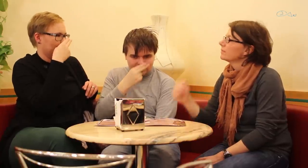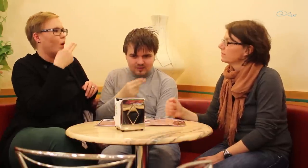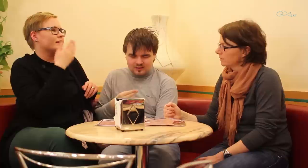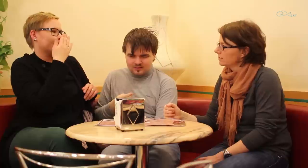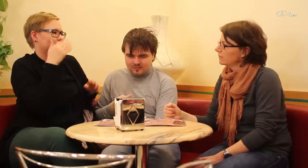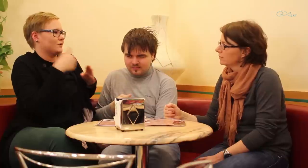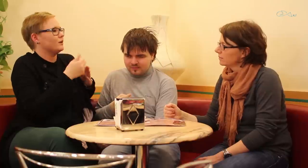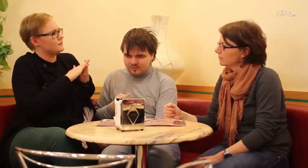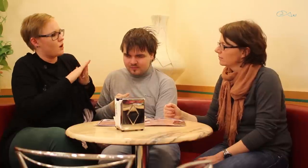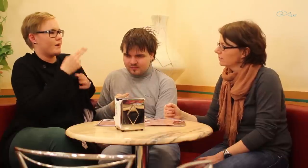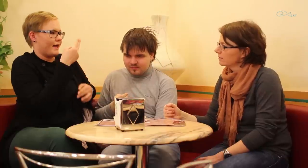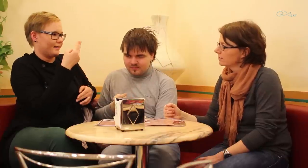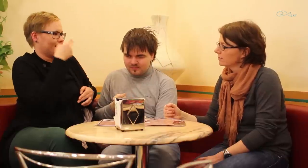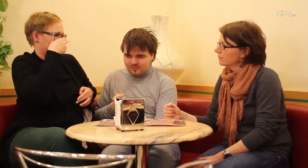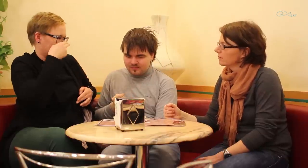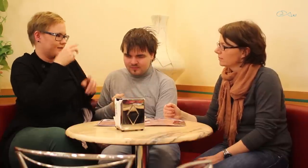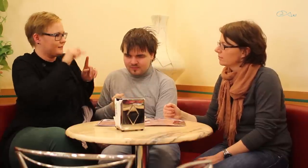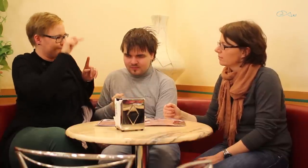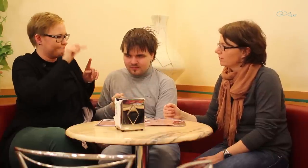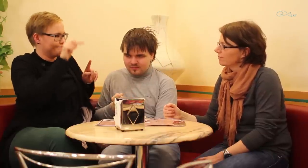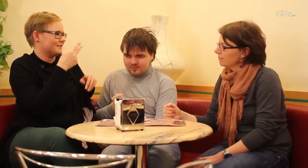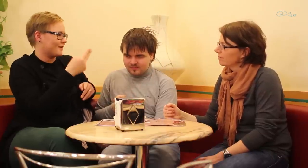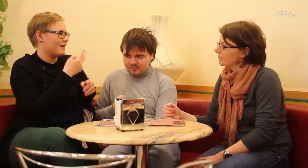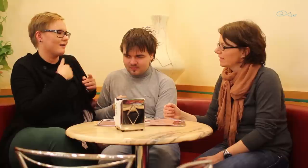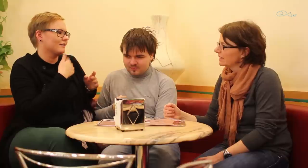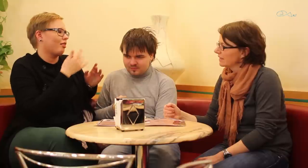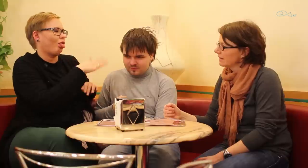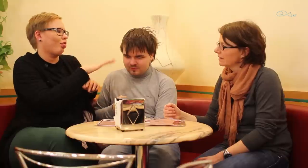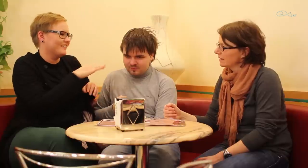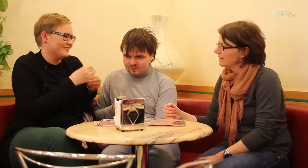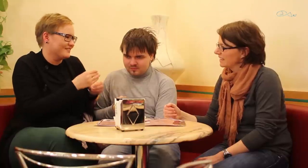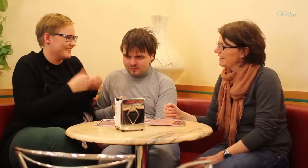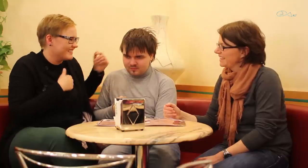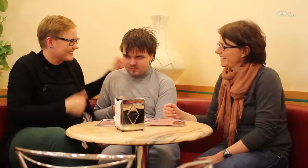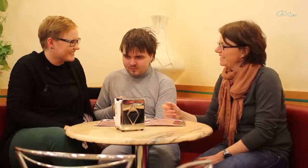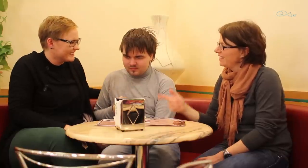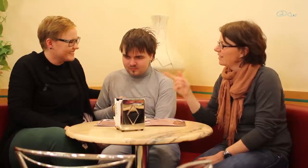... und das „N“ dann mit 2 Fingern auf der Nase, wegen „Nase“. Die Zeichen sehen aus wie das geschriebene „N“, mit zwei Bögen. Aber so genau mache ich das nie. Ich nuschel glaub.